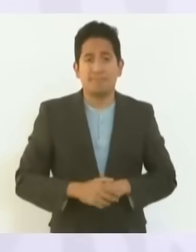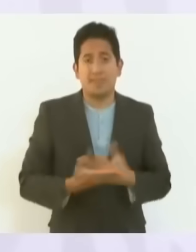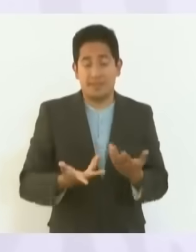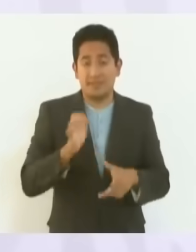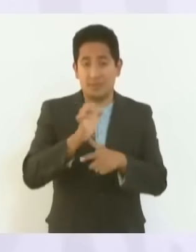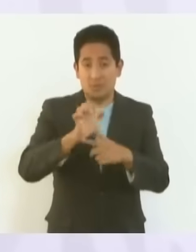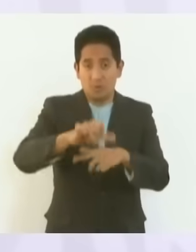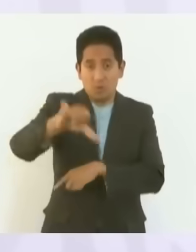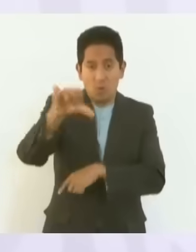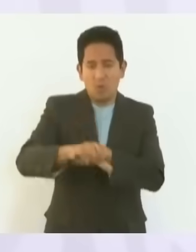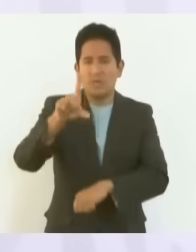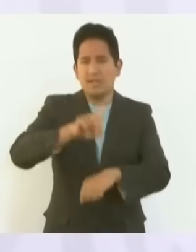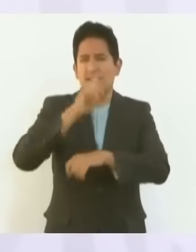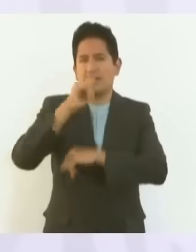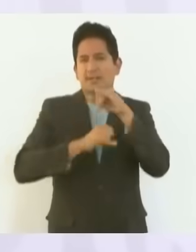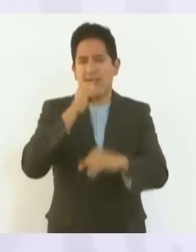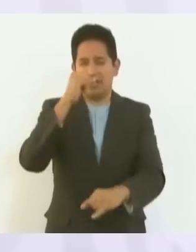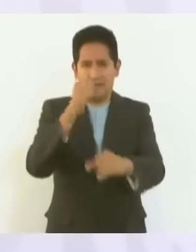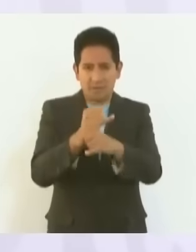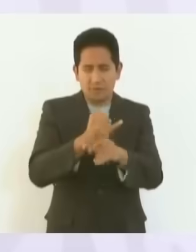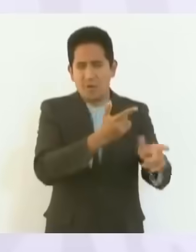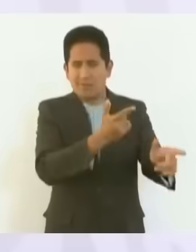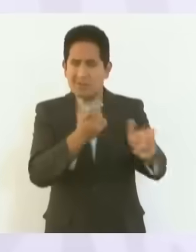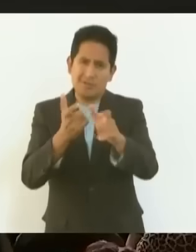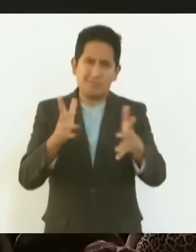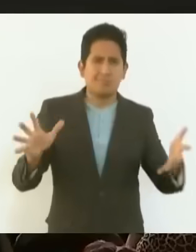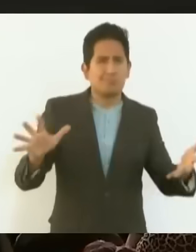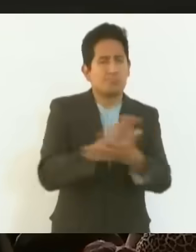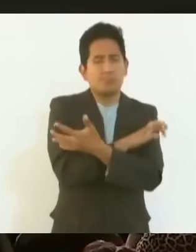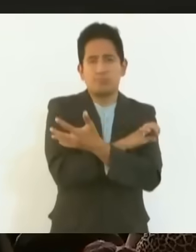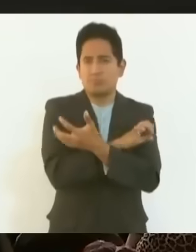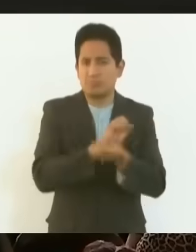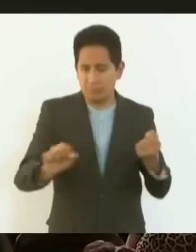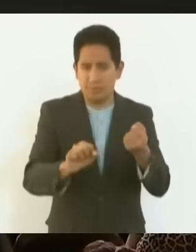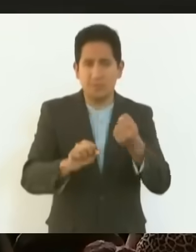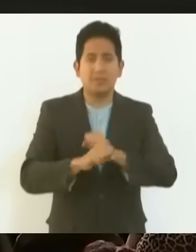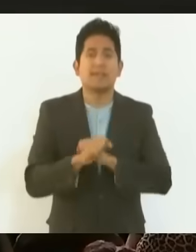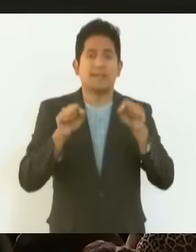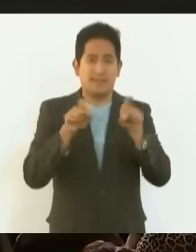que es el día internacional de la destrucción de armas de fuego y también celebramos este gran